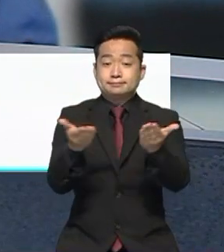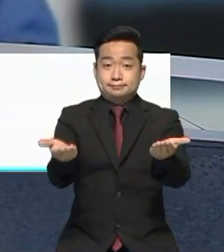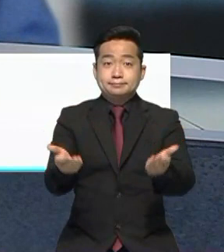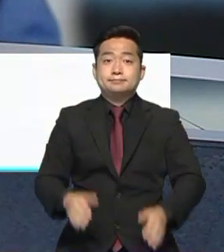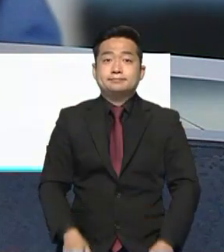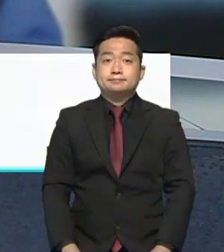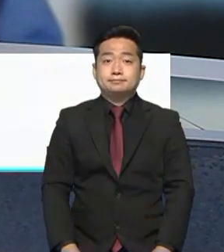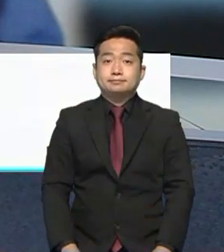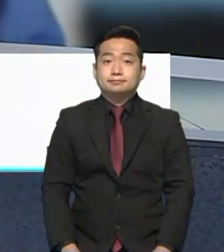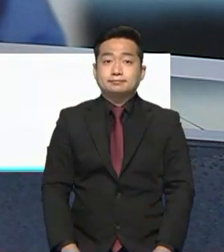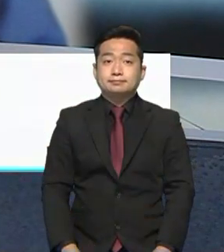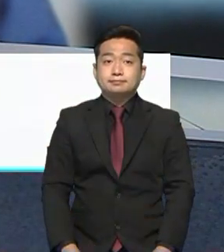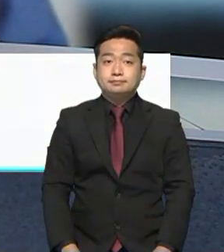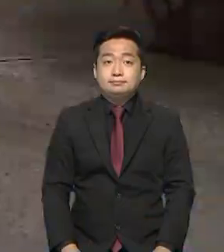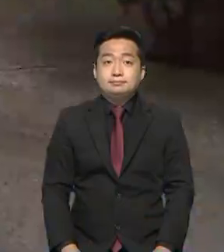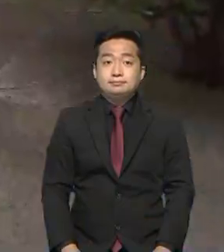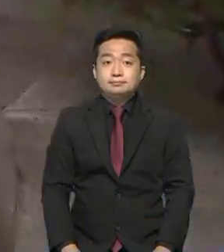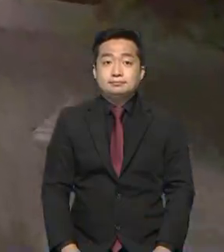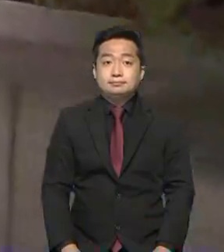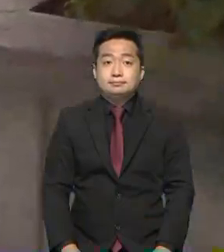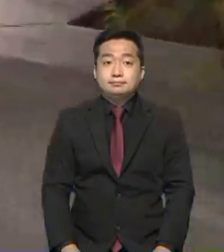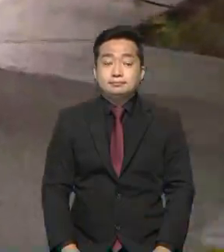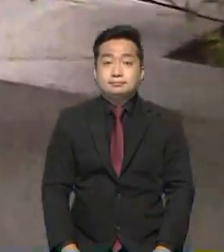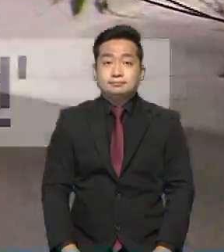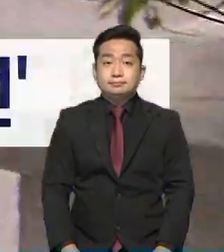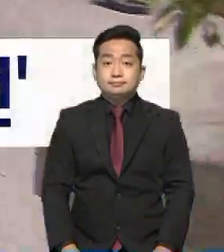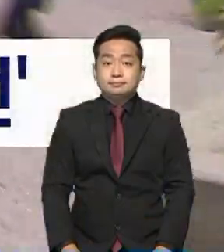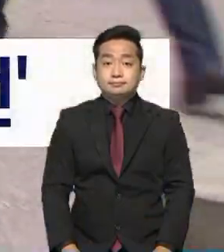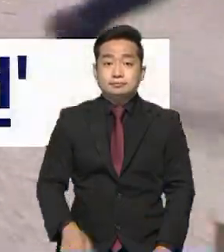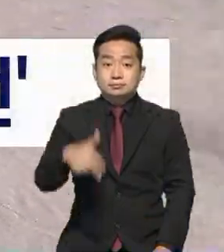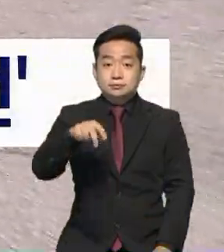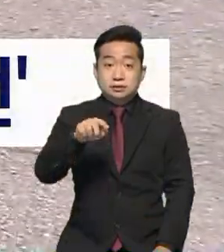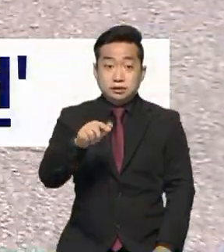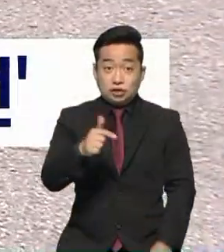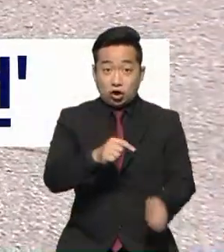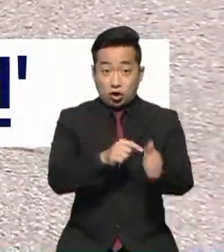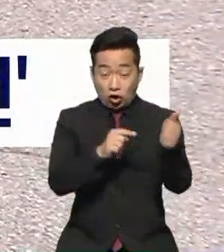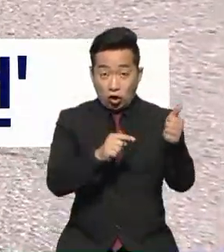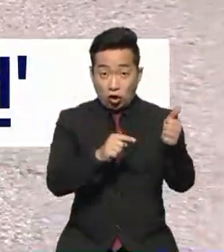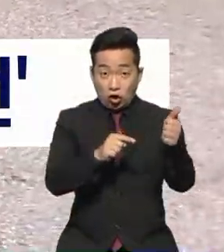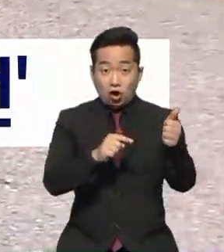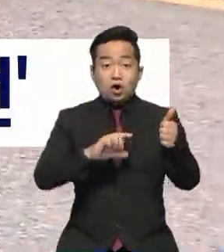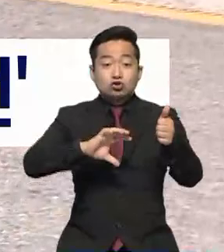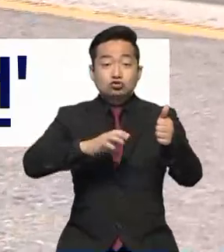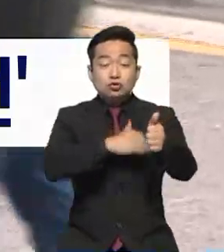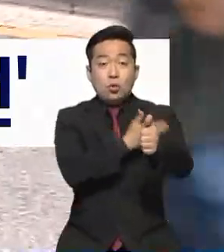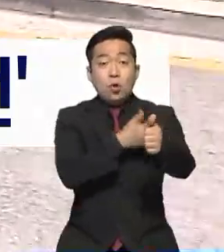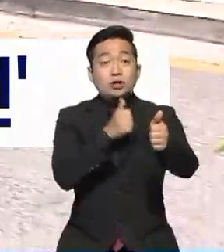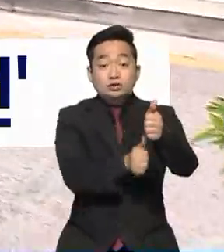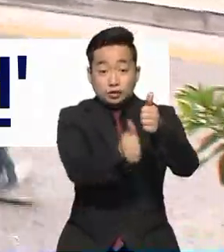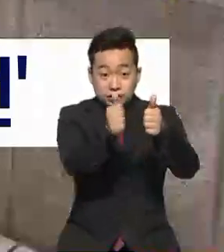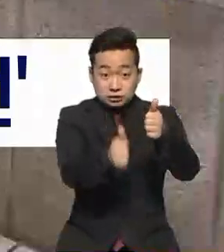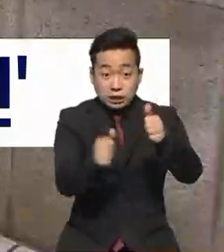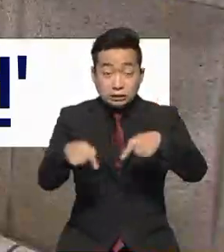후안무치한 조치라고 직격했습니다. 이어서 이한석 기자입니다. (기자) 전현희 국민권익위원장이 국무회의 불참 통보 닷새 만에 작심